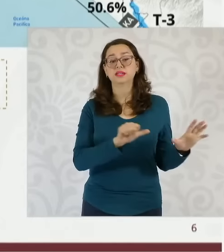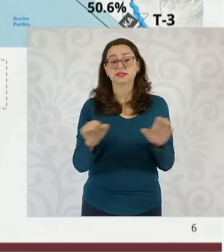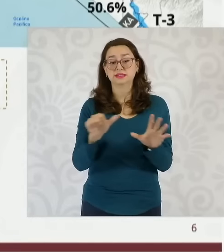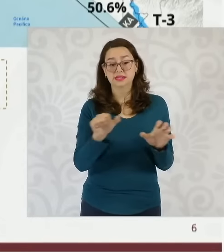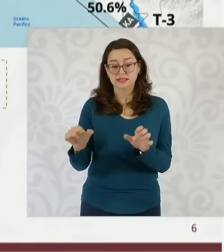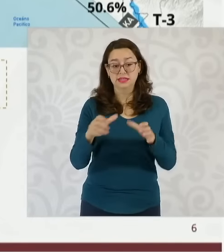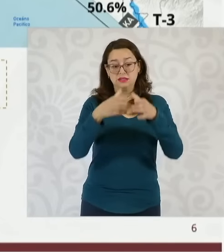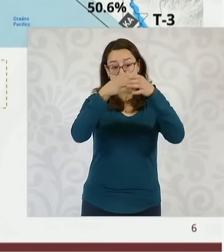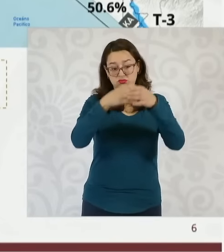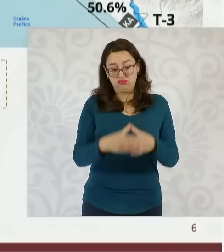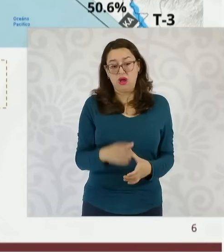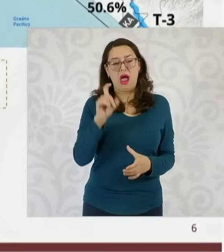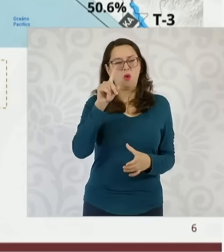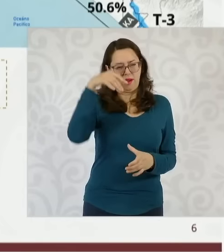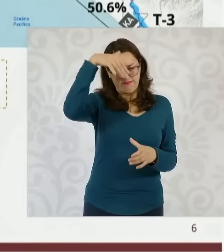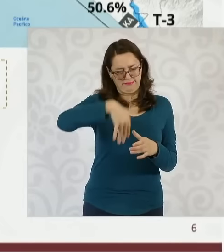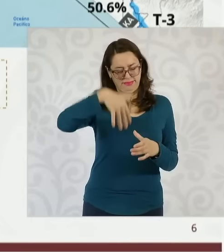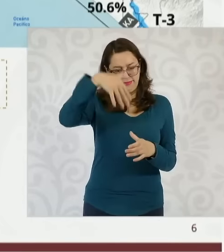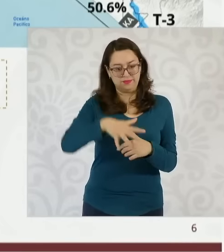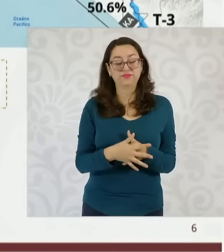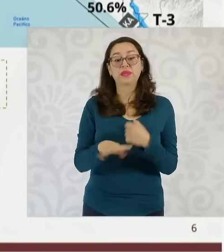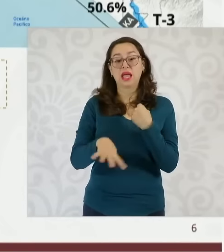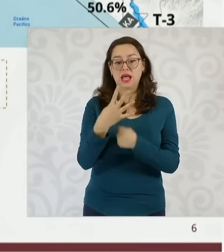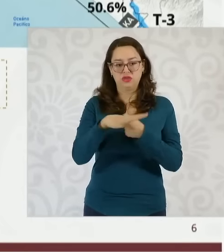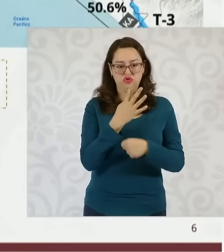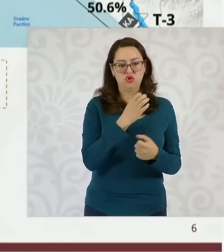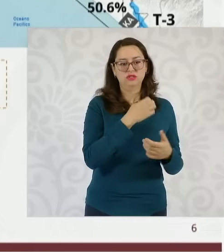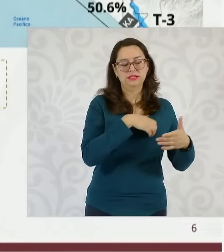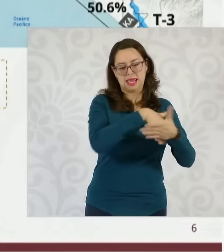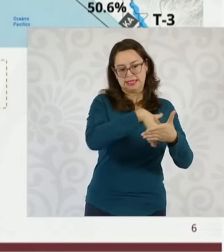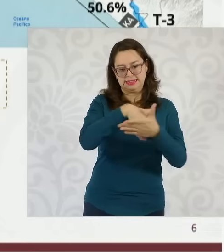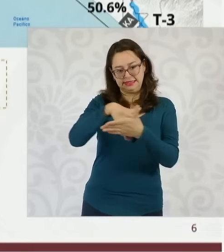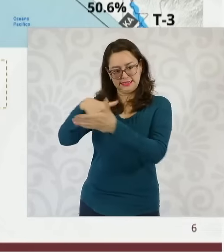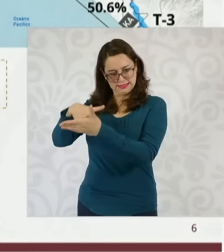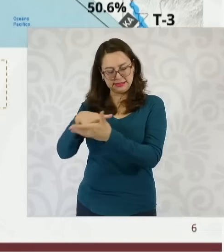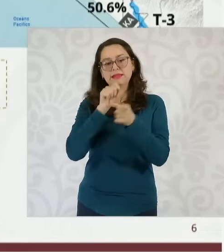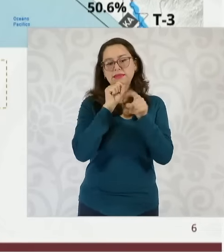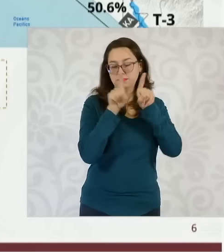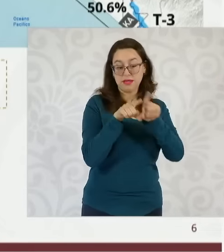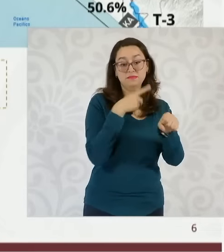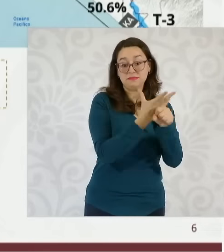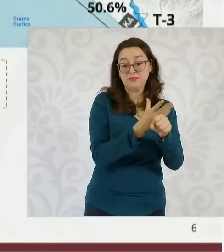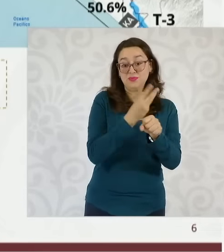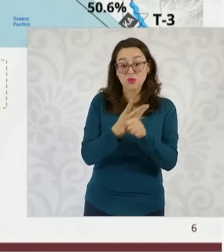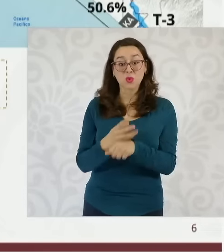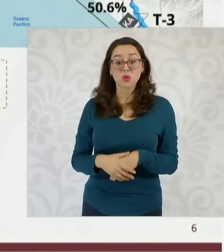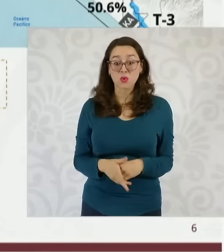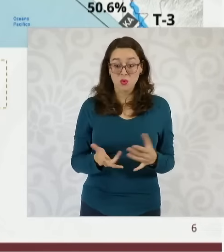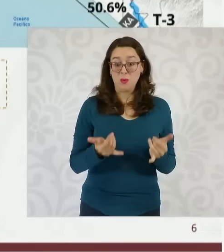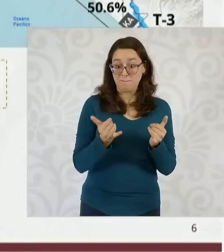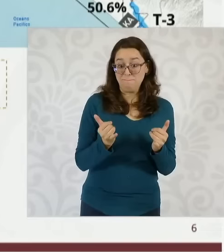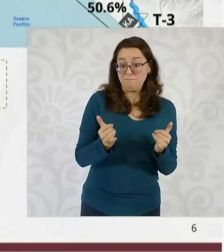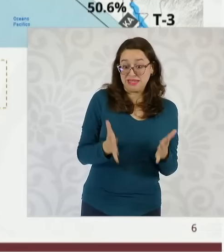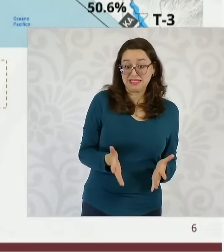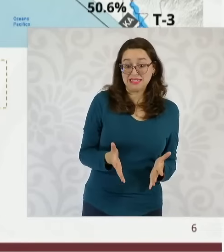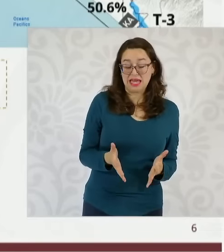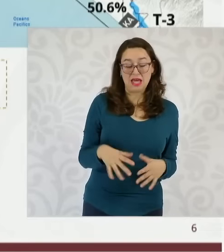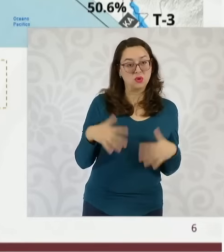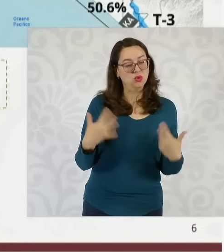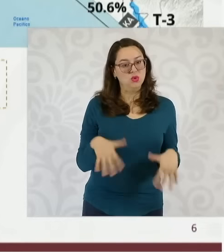drenaje también se rehabilitan 14 estaciones es un es un trabajo bastante eh desafiante y